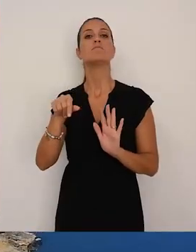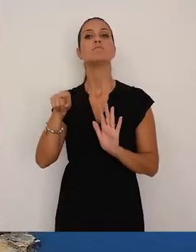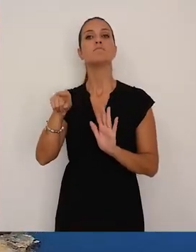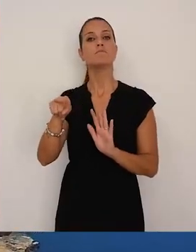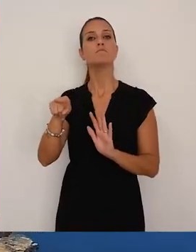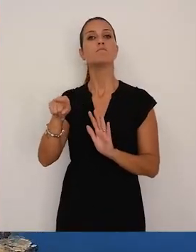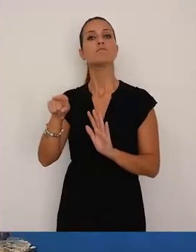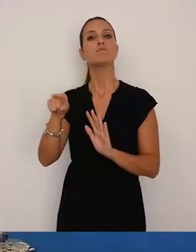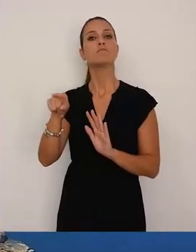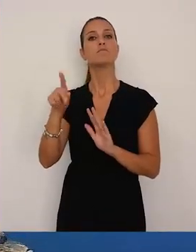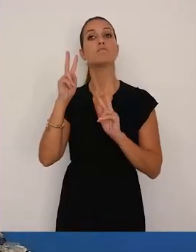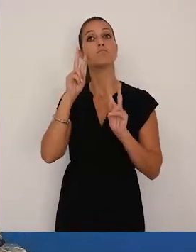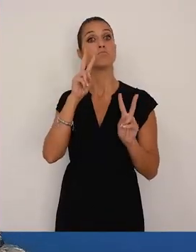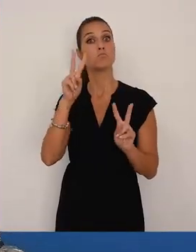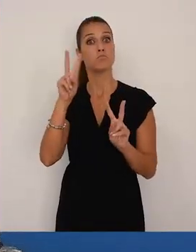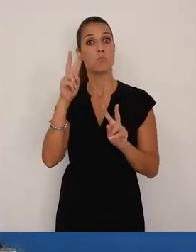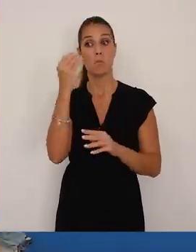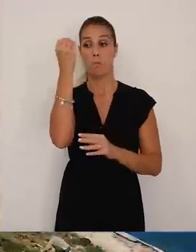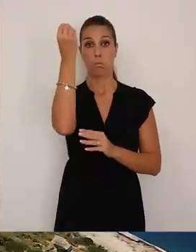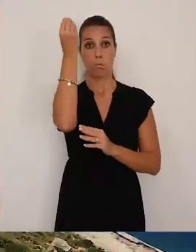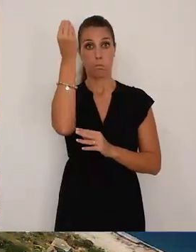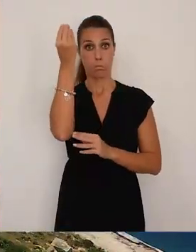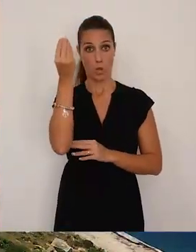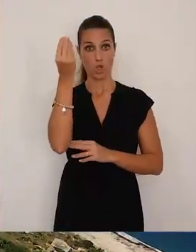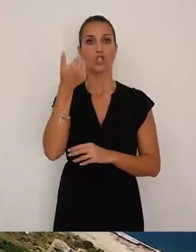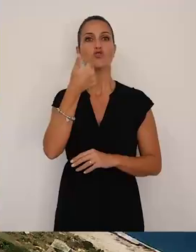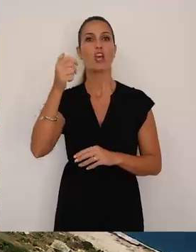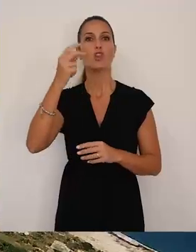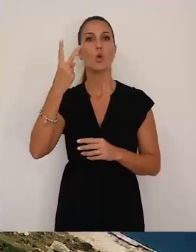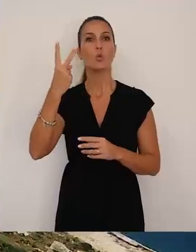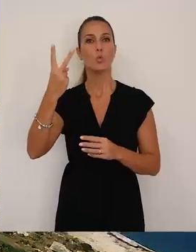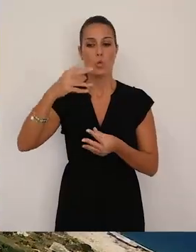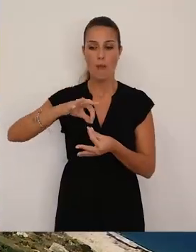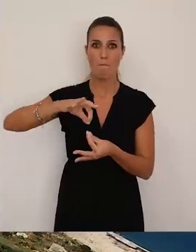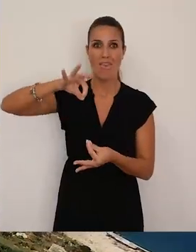e sovrasta l’intero promontorio del Mèliso, dalla sua posizione privilegiata sopraelevata